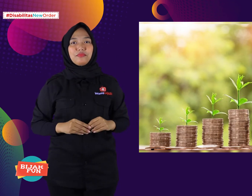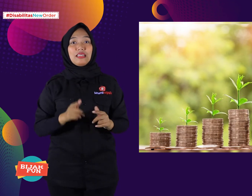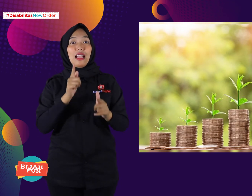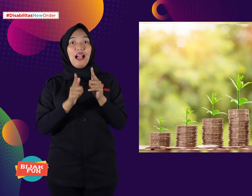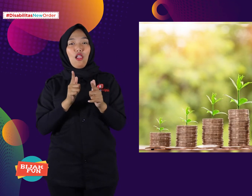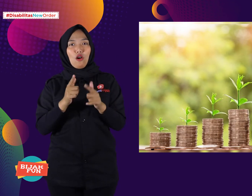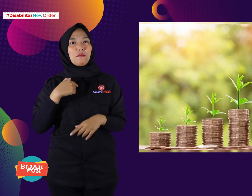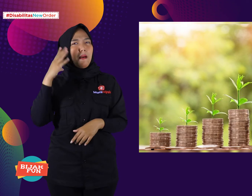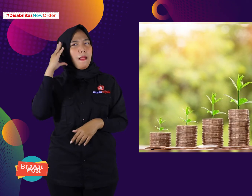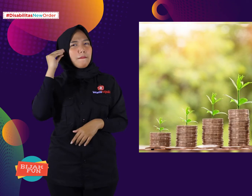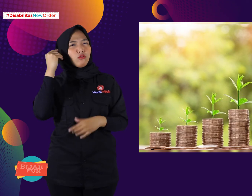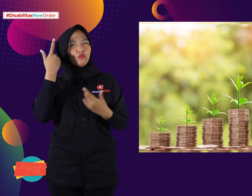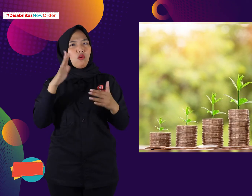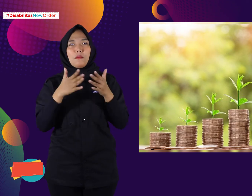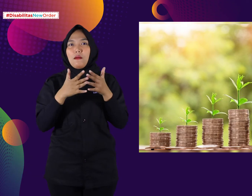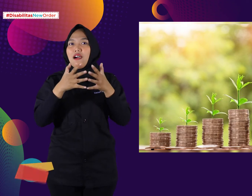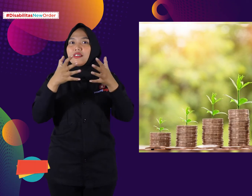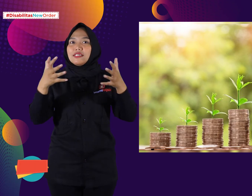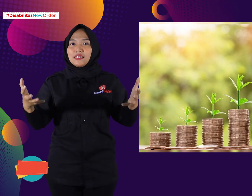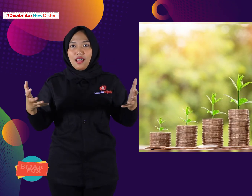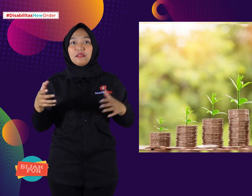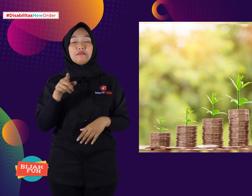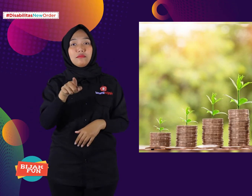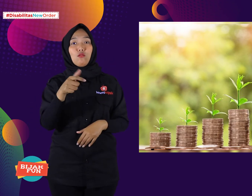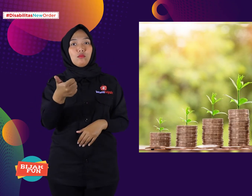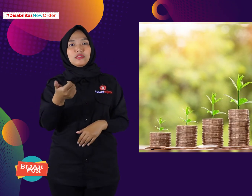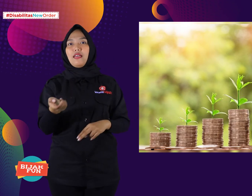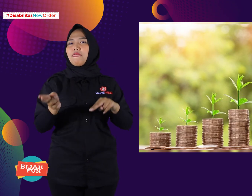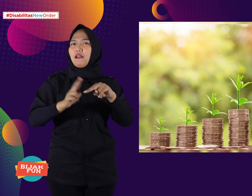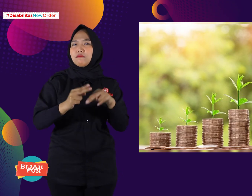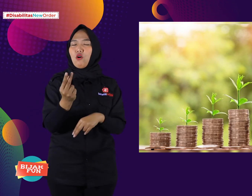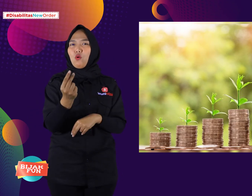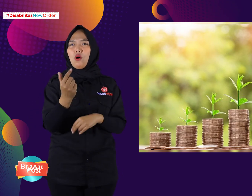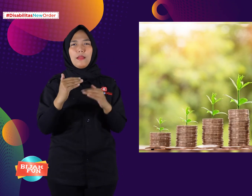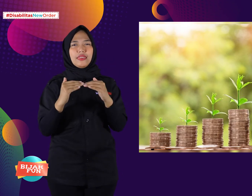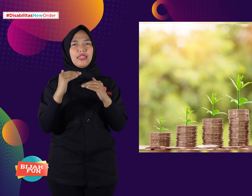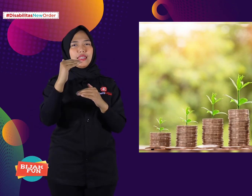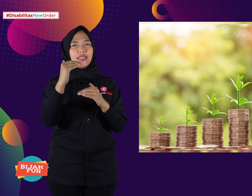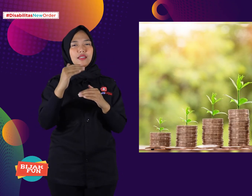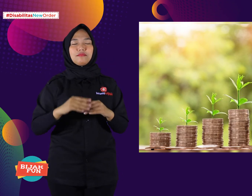Kalau pengalaman sudah banyak, kamu bisa memasang tarif lebih tinggi.